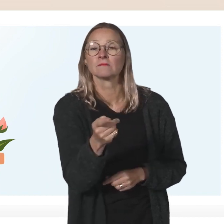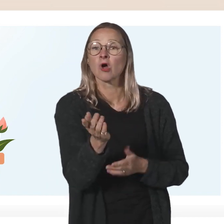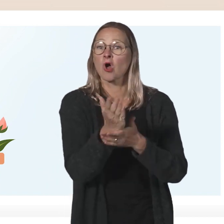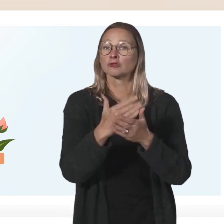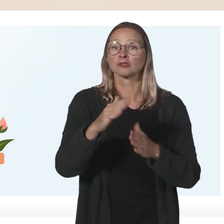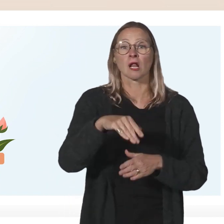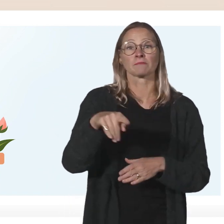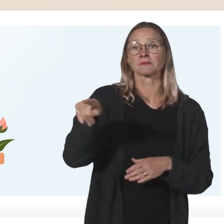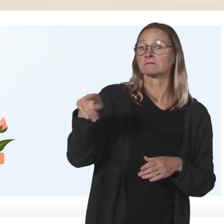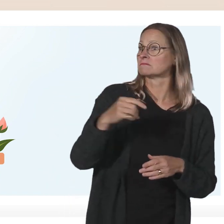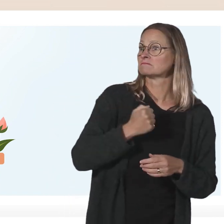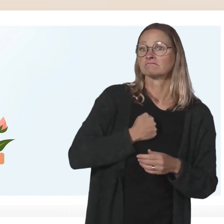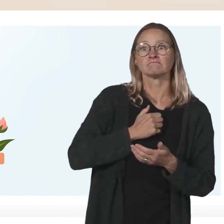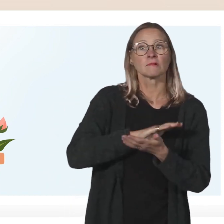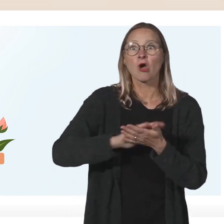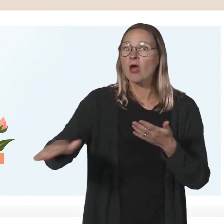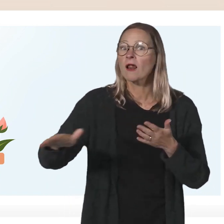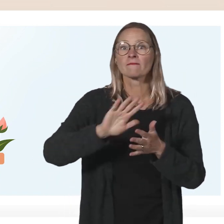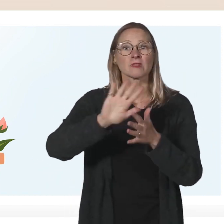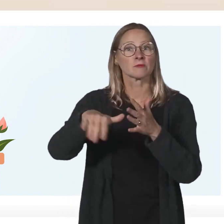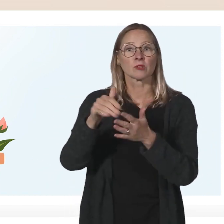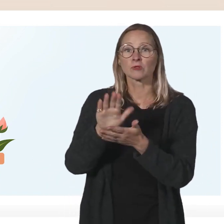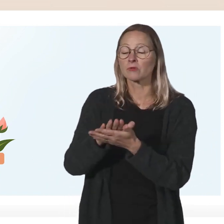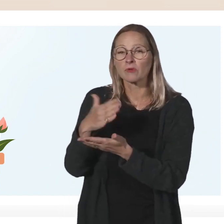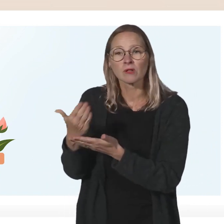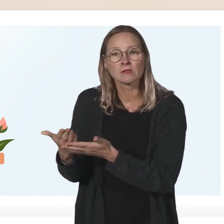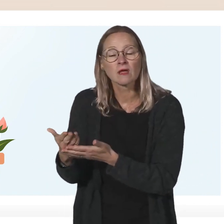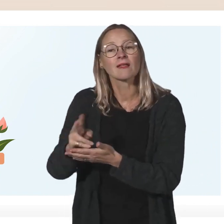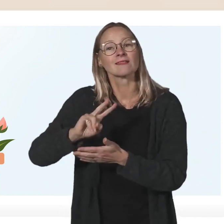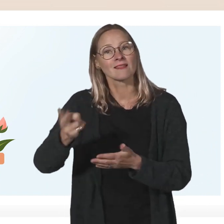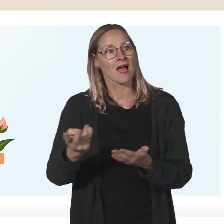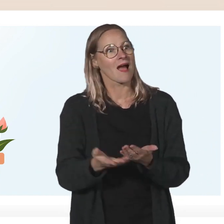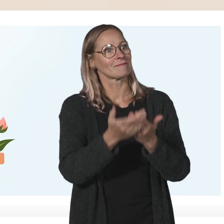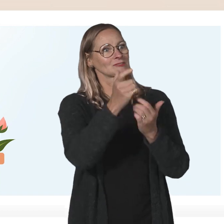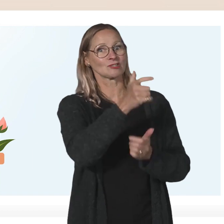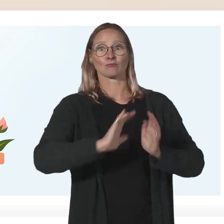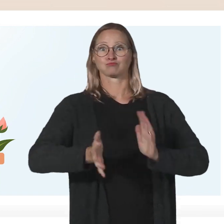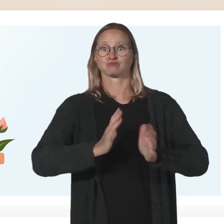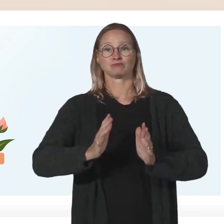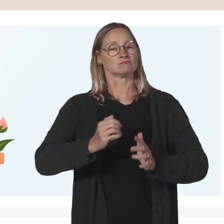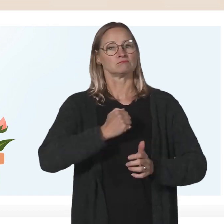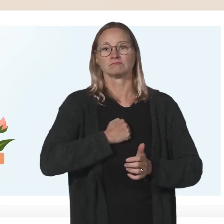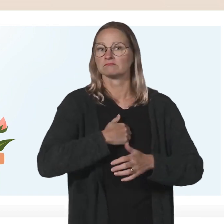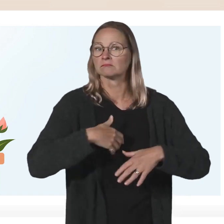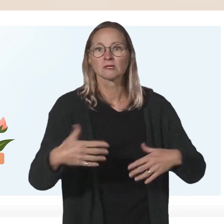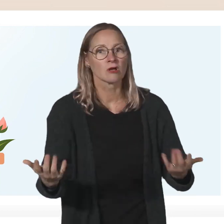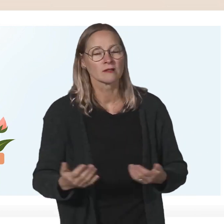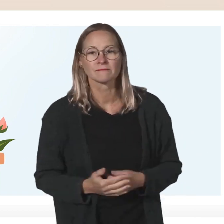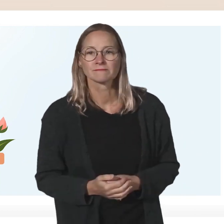ja osa lapsista ei saa edes viittomakielen tulkkia tai viittovaa avustajaa.